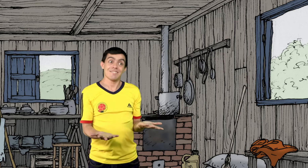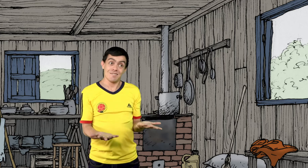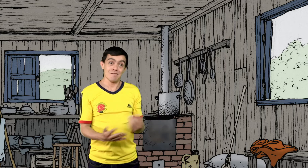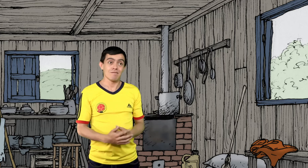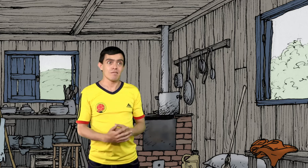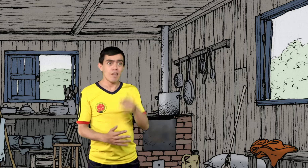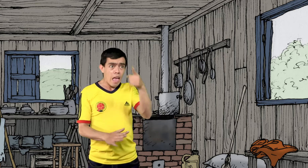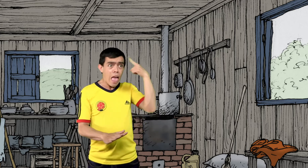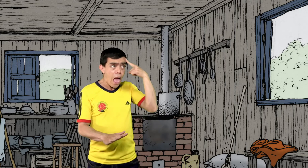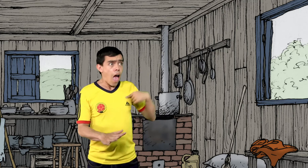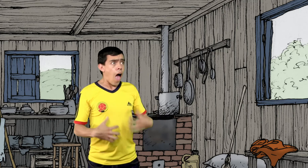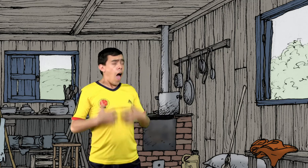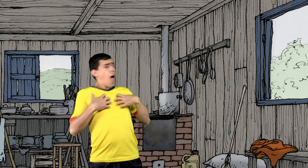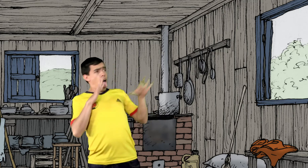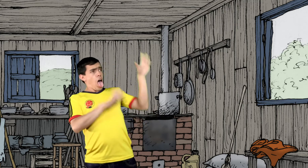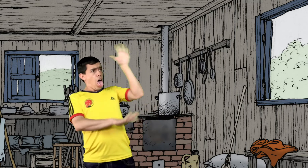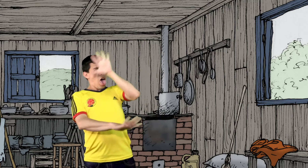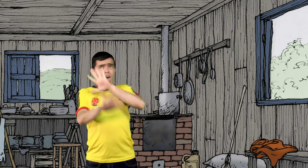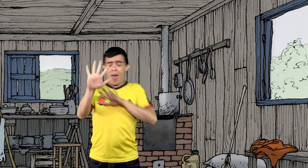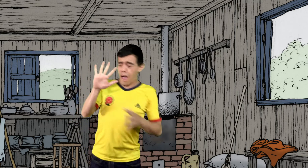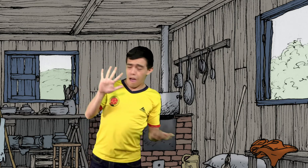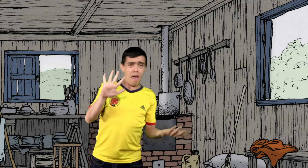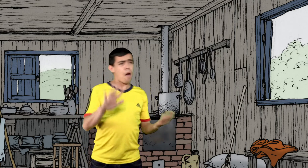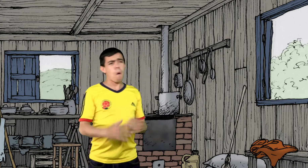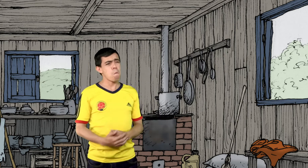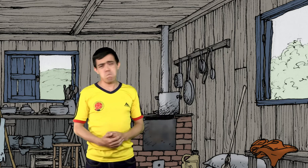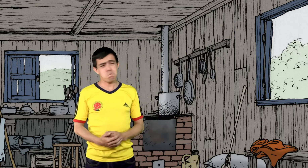Yo no me voy a asustar con nada.